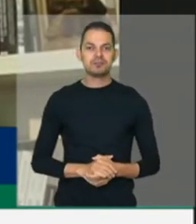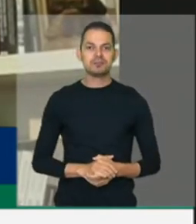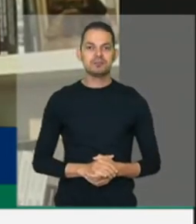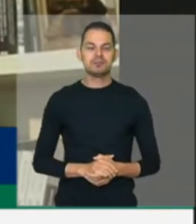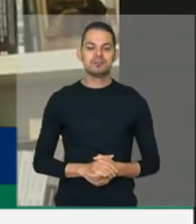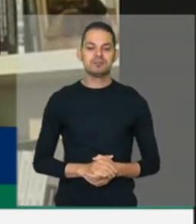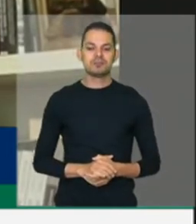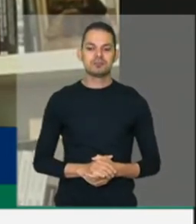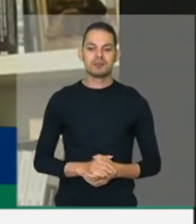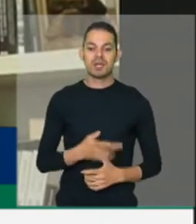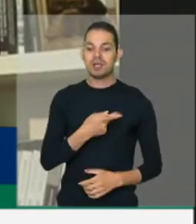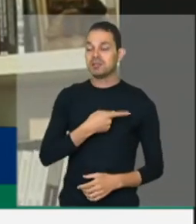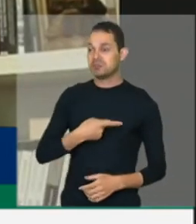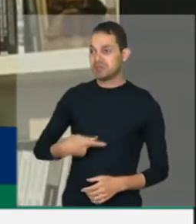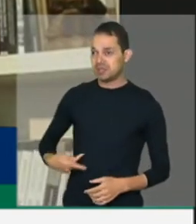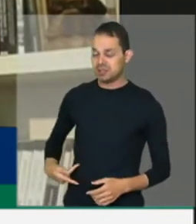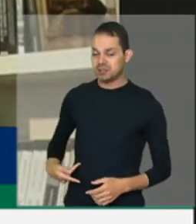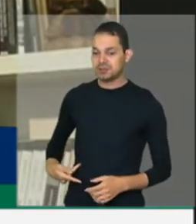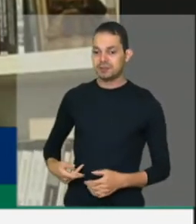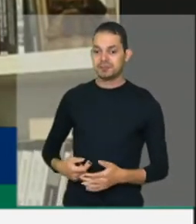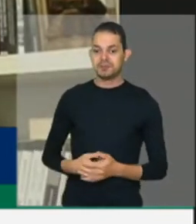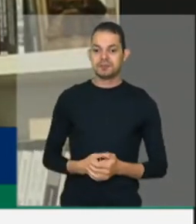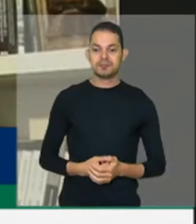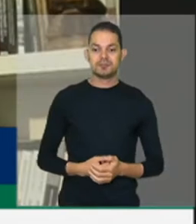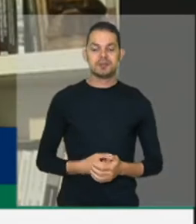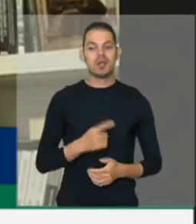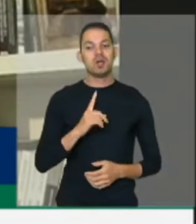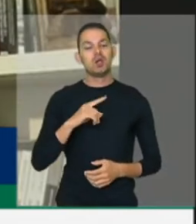FEIRAS DO MUNDO AFORA. SENHOR PRESIDENTE... NÓS AINDA TEMOS ATITUDES POSSÍVEIS PARA